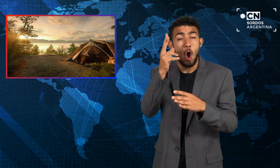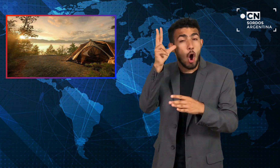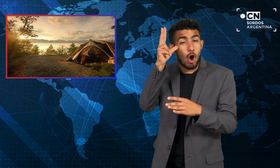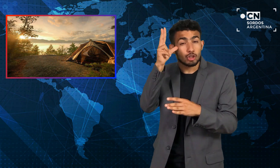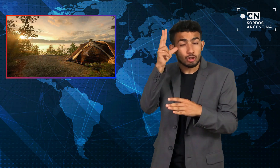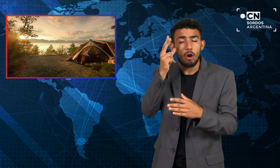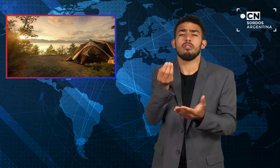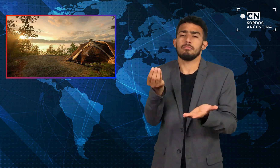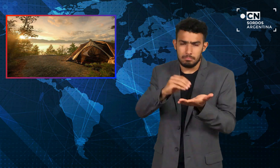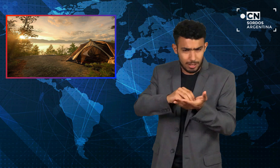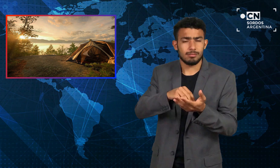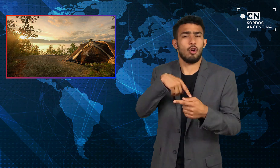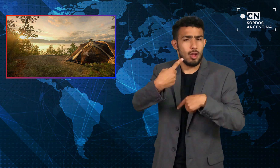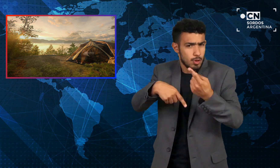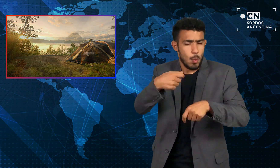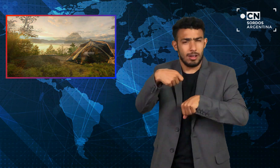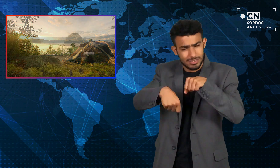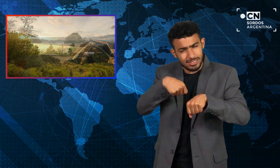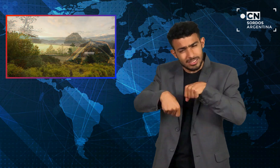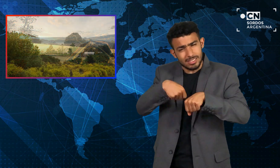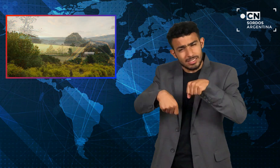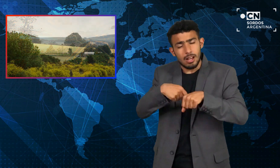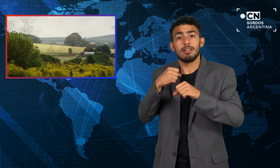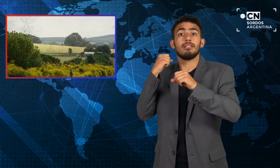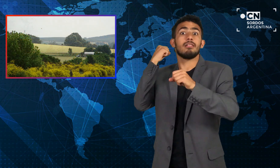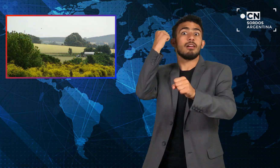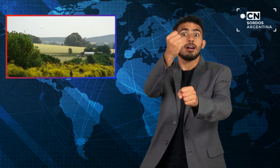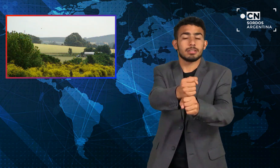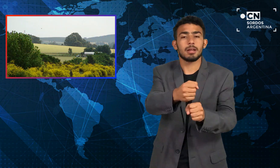Cerca de las 8 de la mañana del día siguiente, emprendieron nuevamente